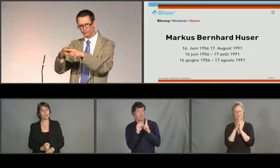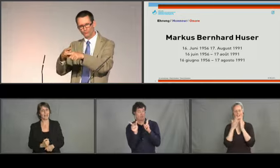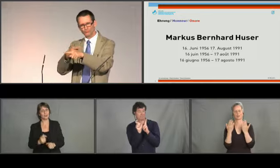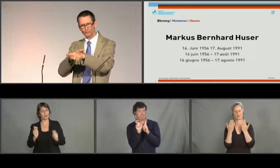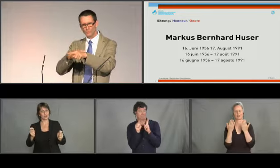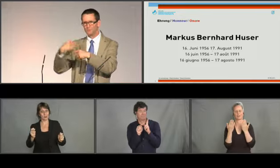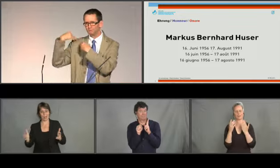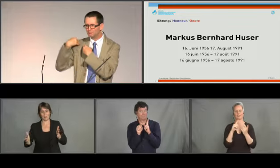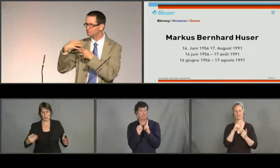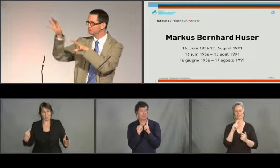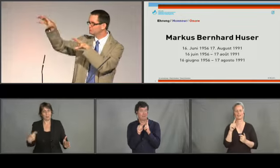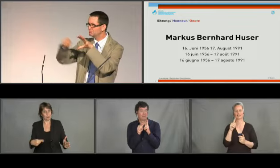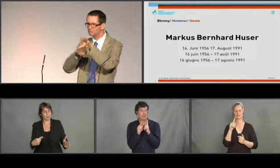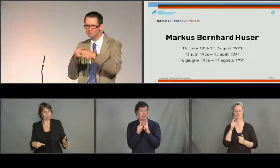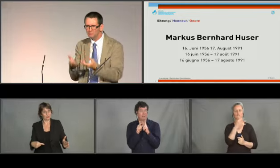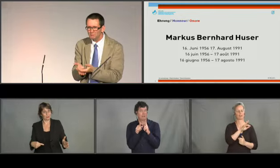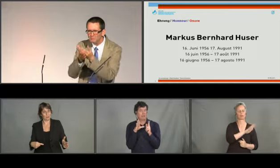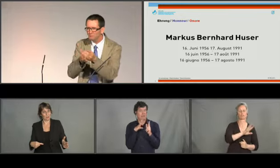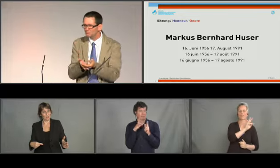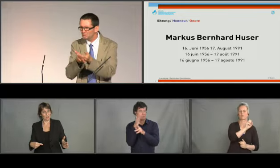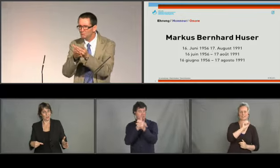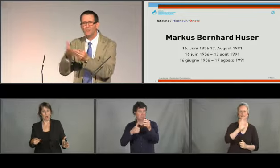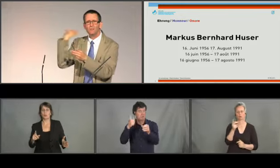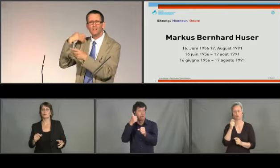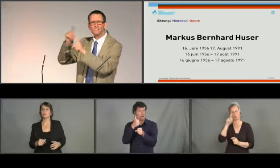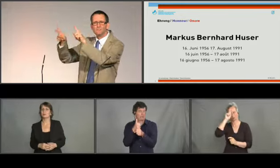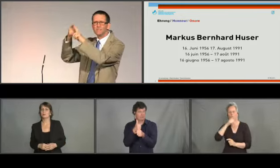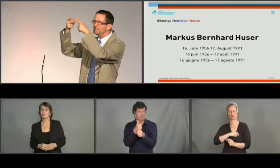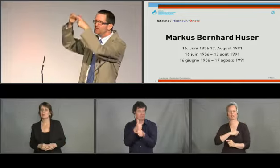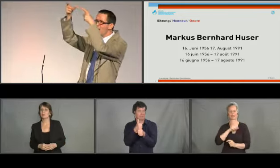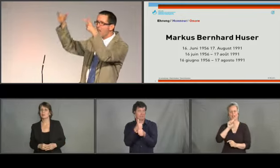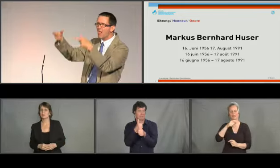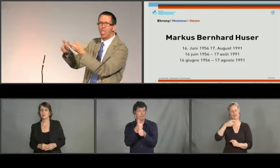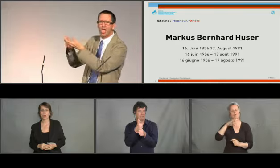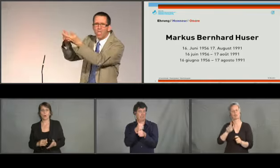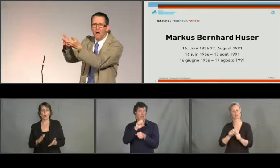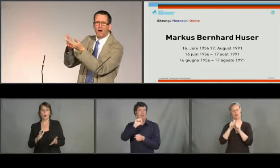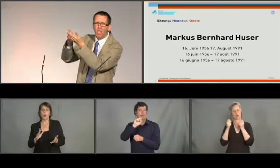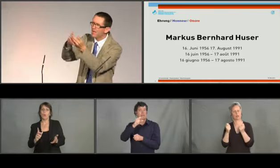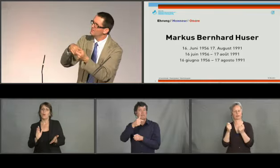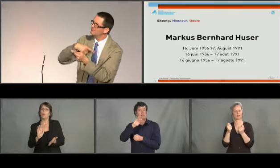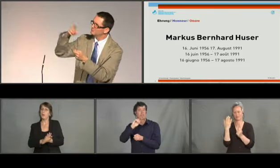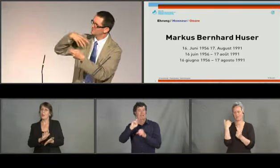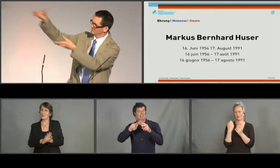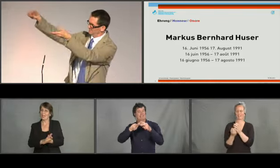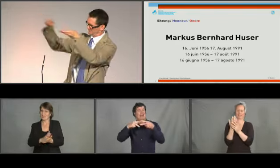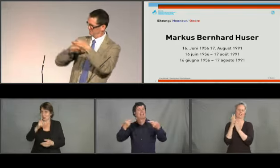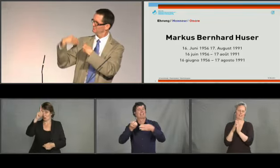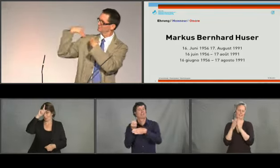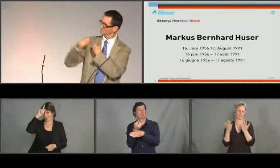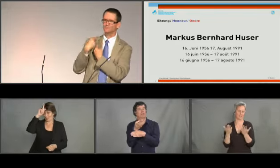Also nicht die FSS, die französischen Nachrichten, sondern vor allem die deutschschweizerische Verbandszeitschrift entstanden.